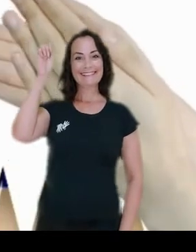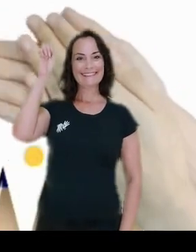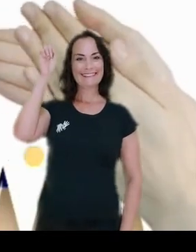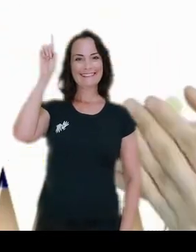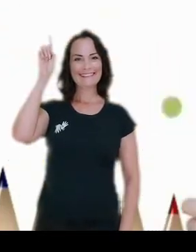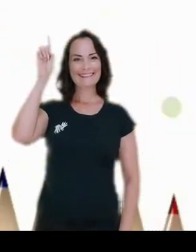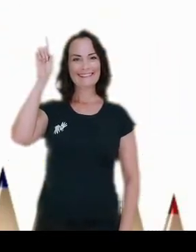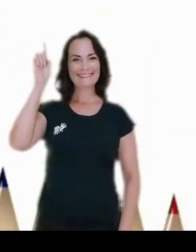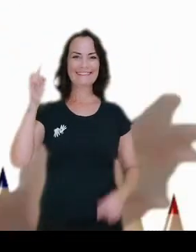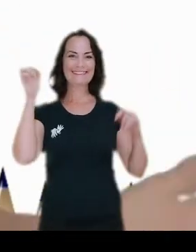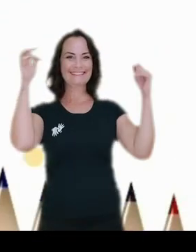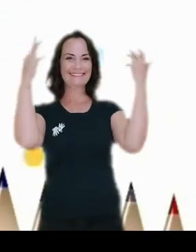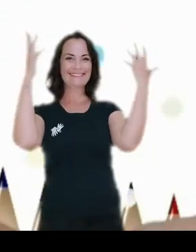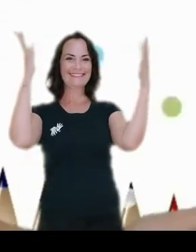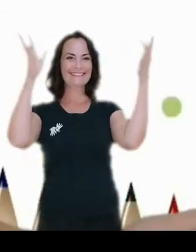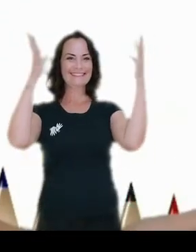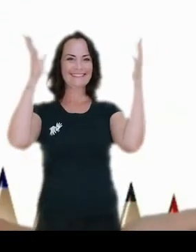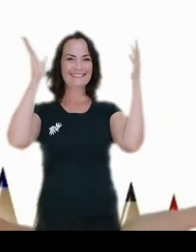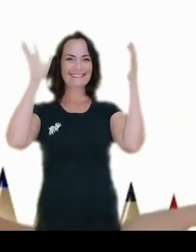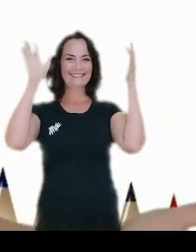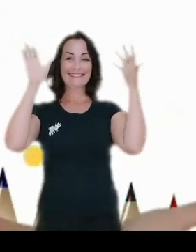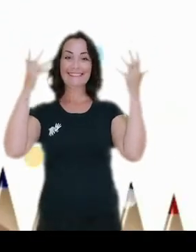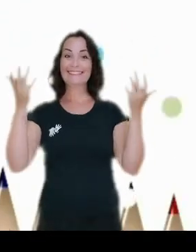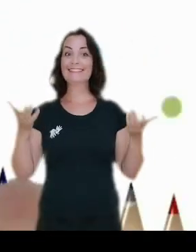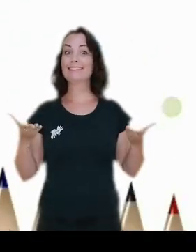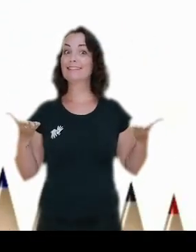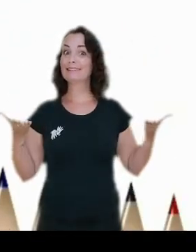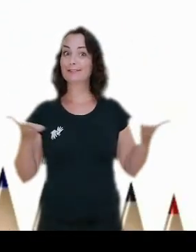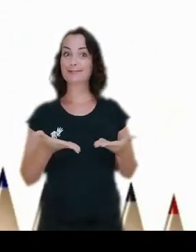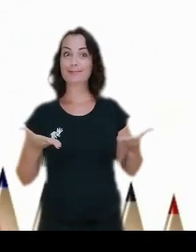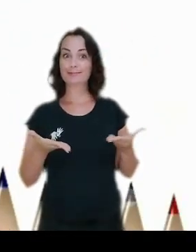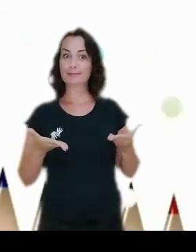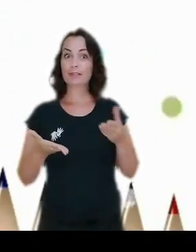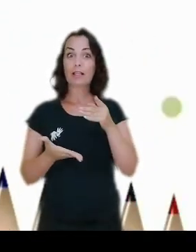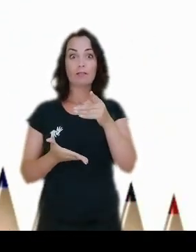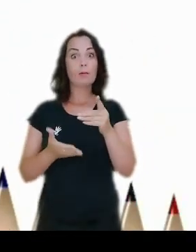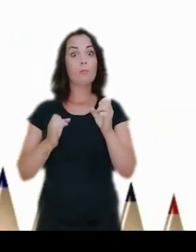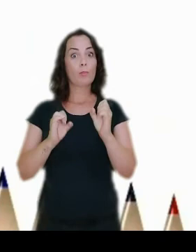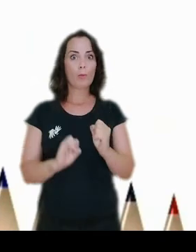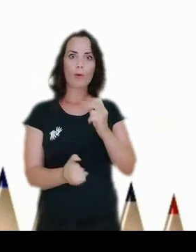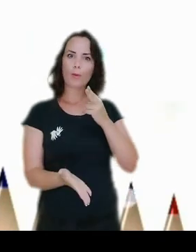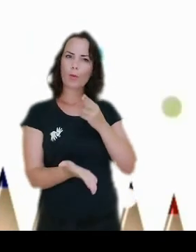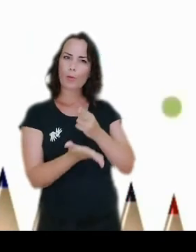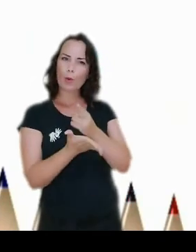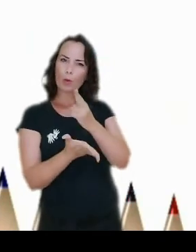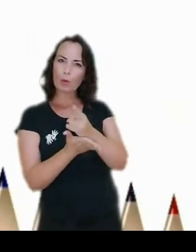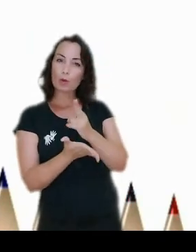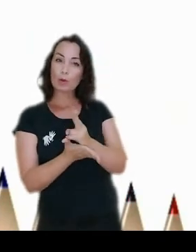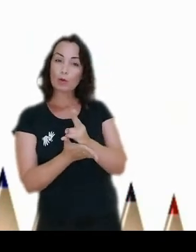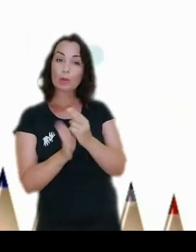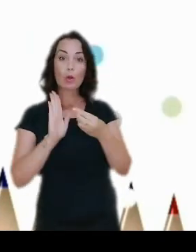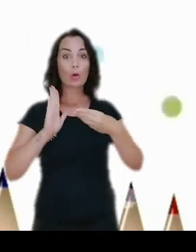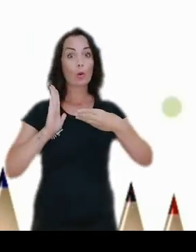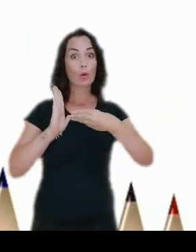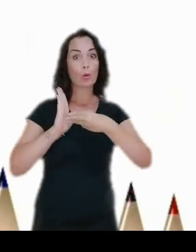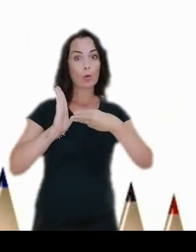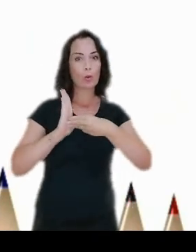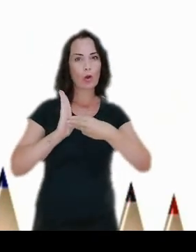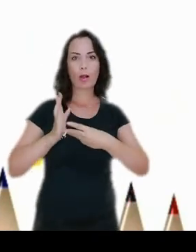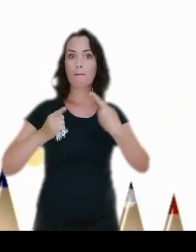Excellent student, congratulations! Agora você pode continuar ali no Google Forms